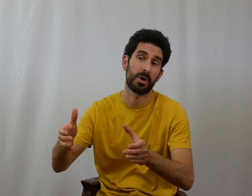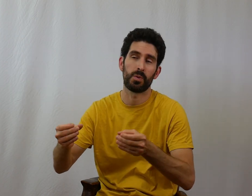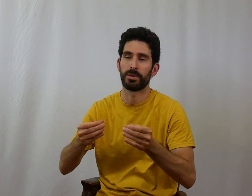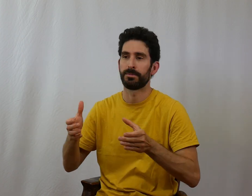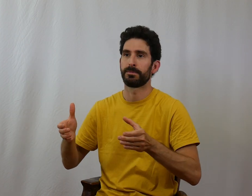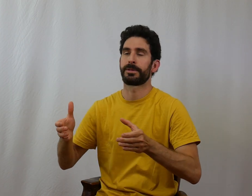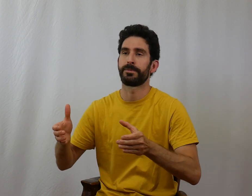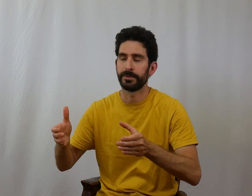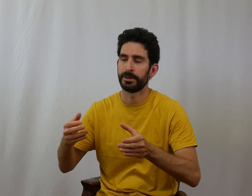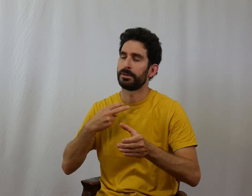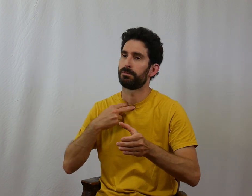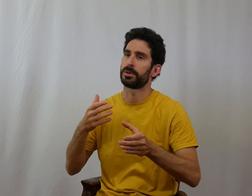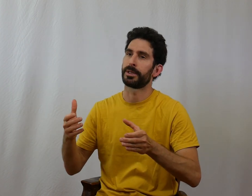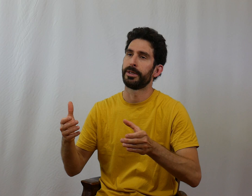Ou ça coince...